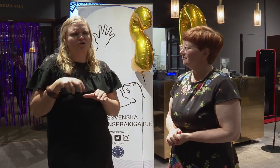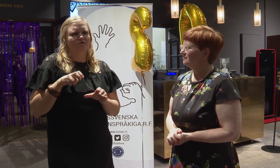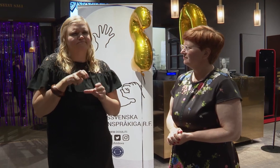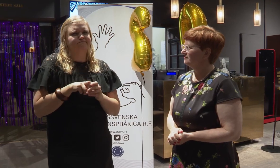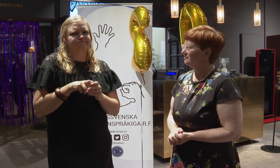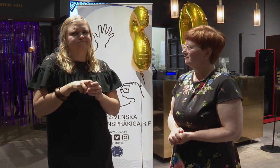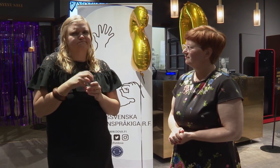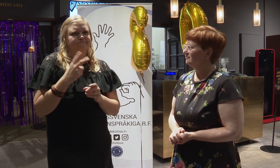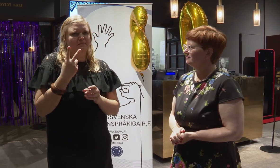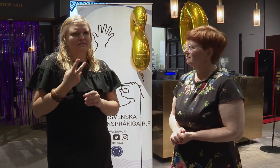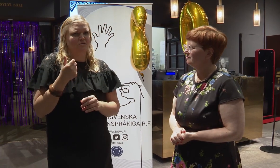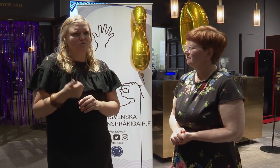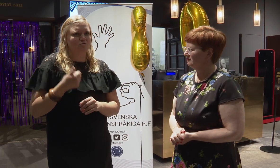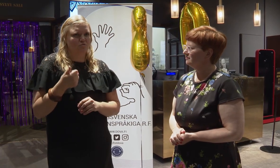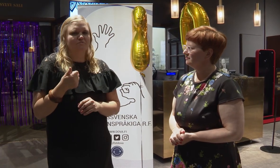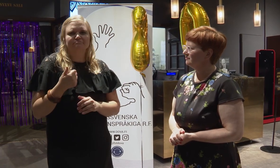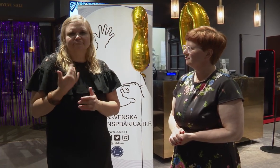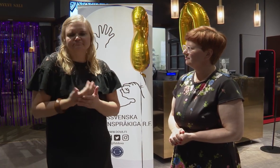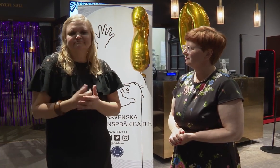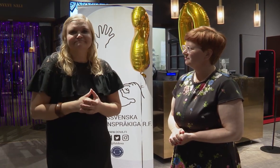nyt kahden vuoden ajan.